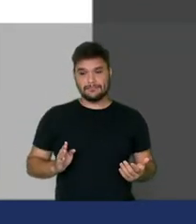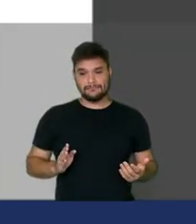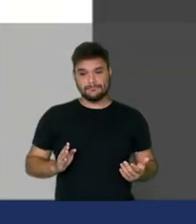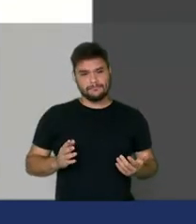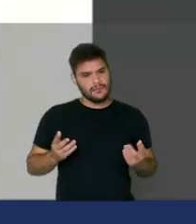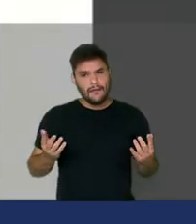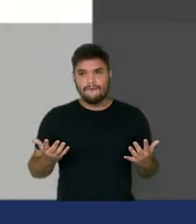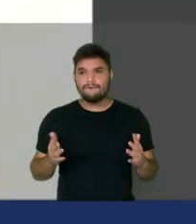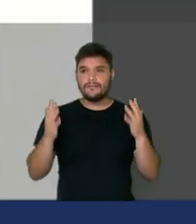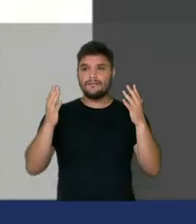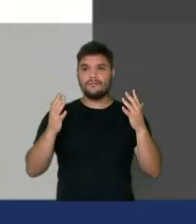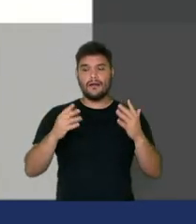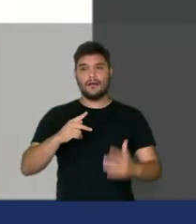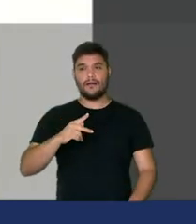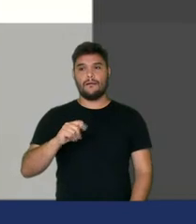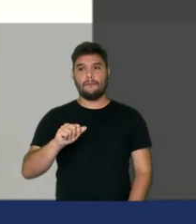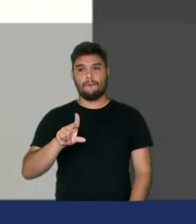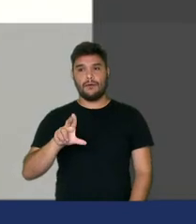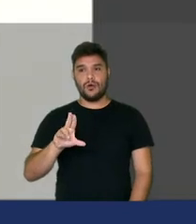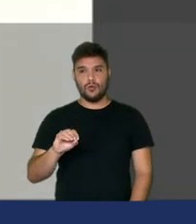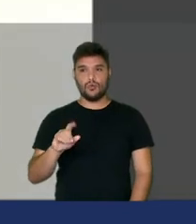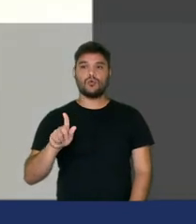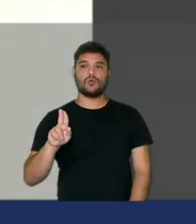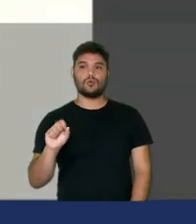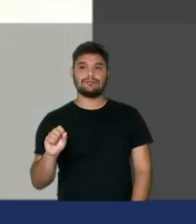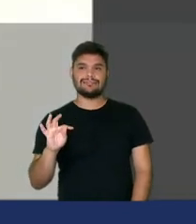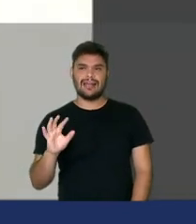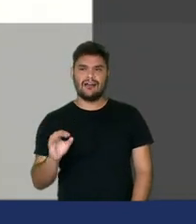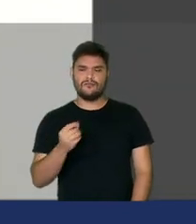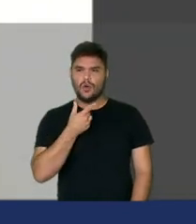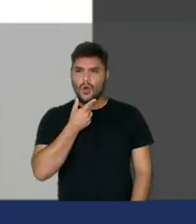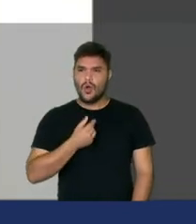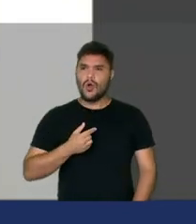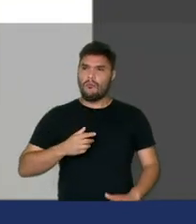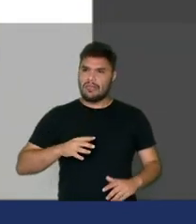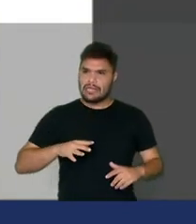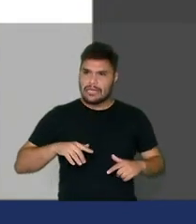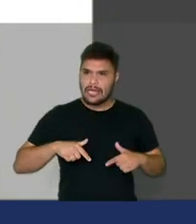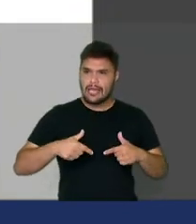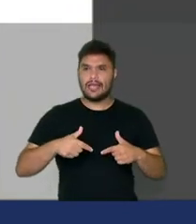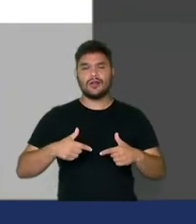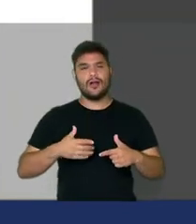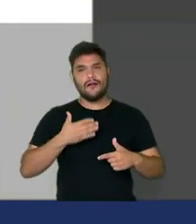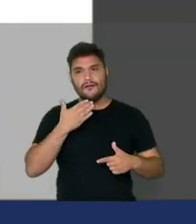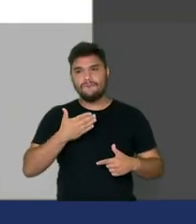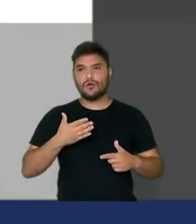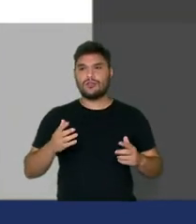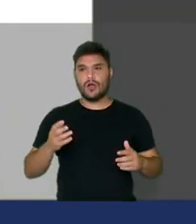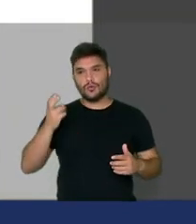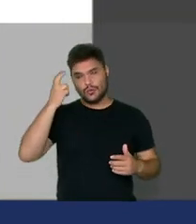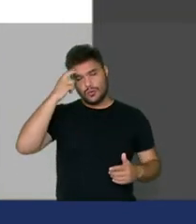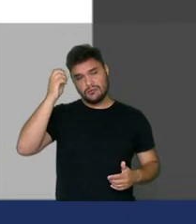BRASILEIRO, E DA CULTURA BRASILEIRA E VIVA PAULO GUSTAVO. HOMEM GUERREIRO, DA CULTURA BRASILEIRA. OBRIGADO,